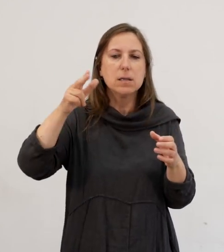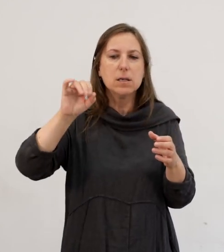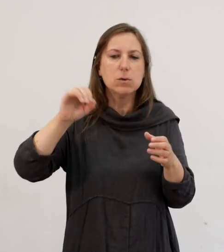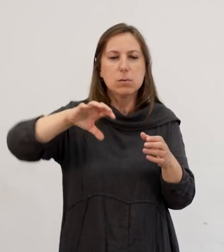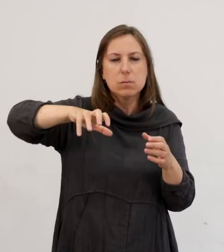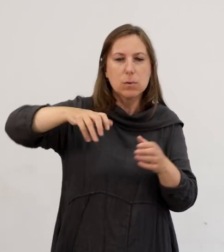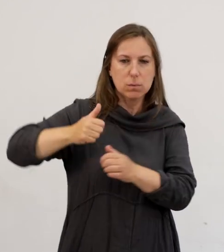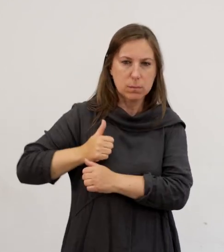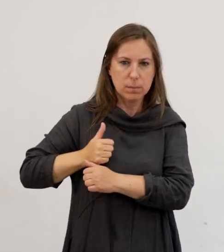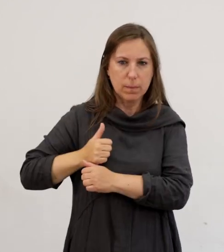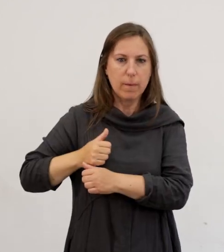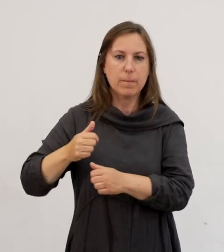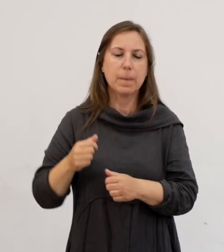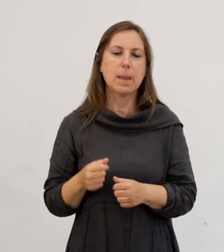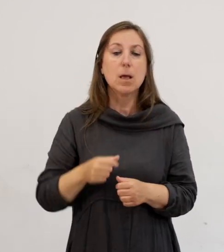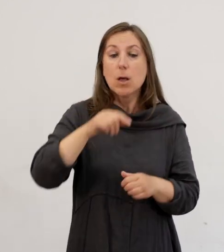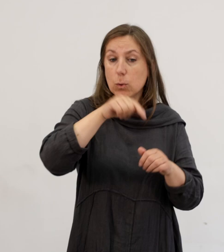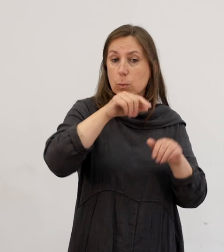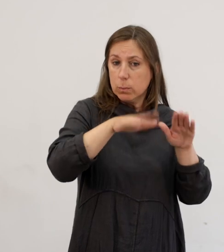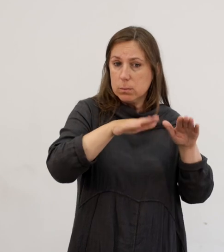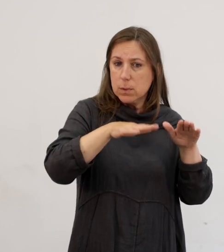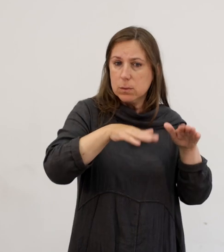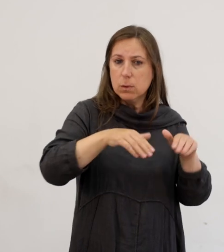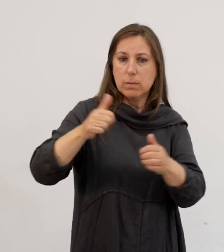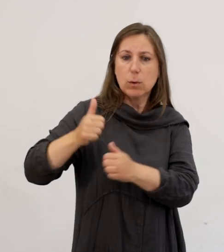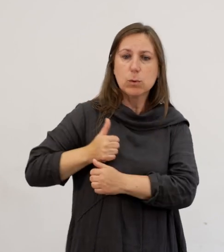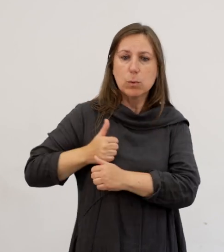Większość czasu spędzali w koszarach bądź na poligonie.